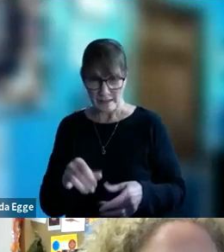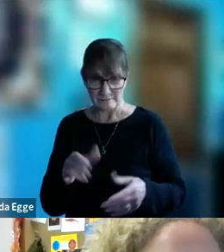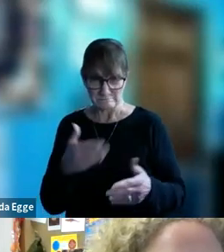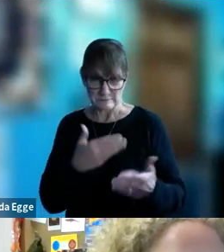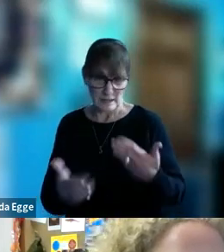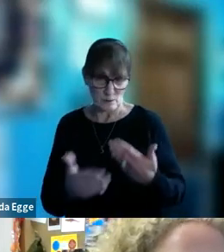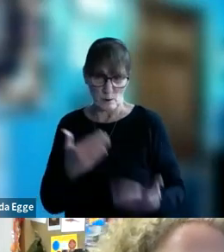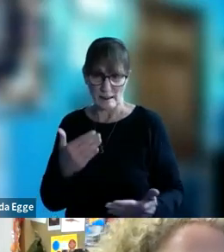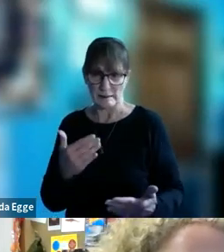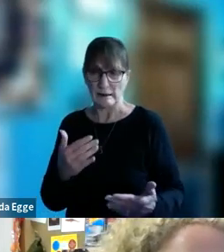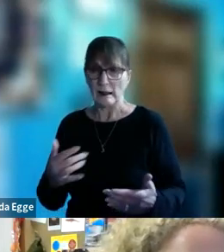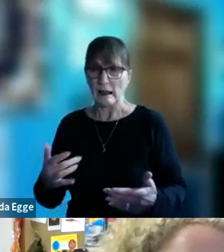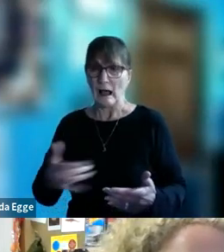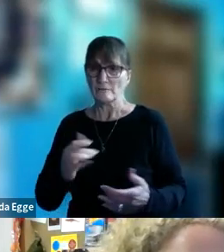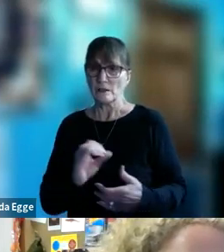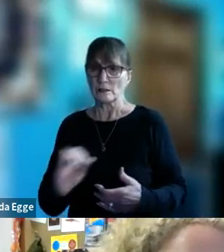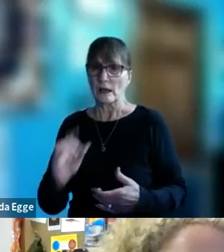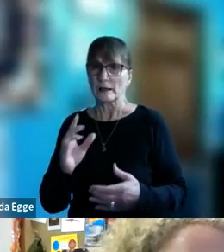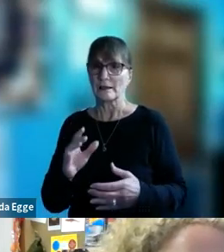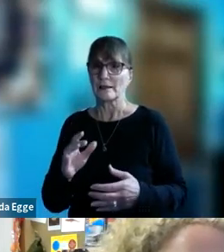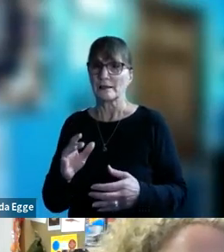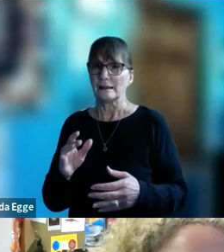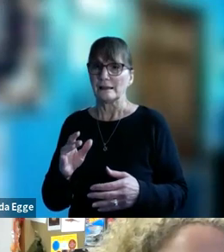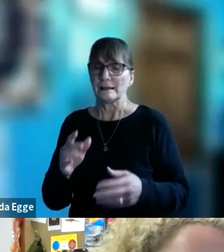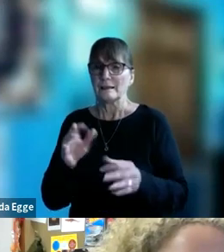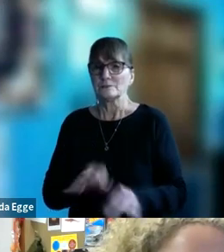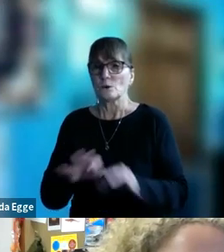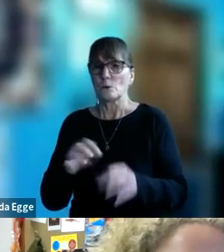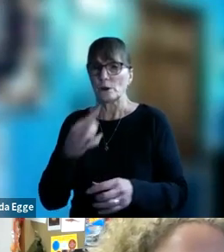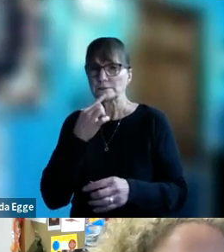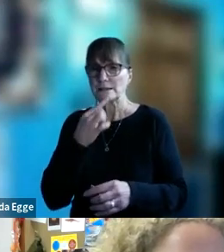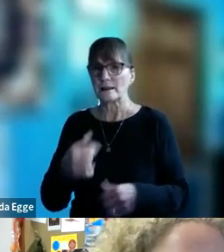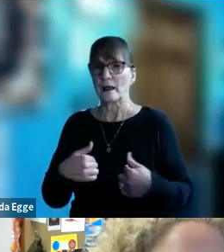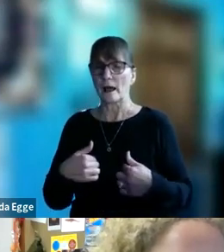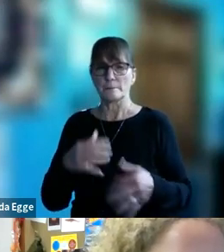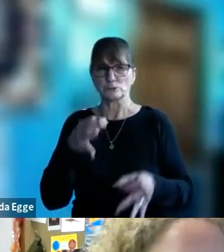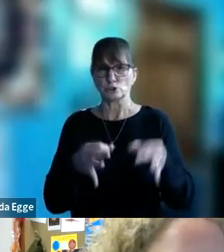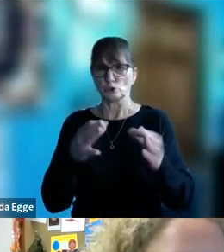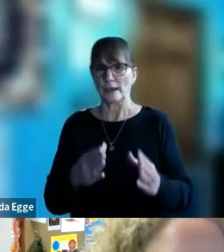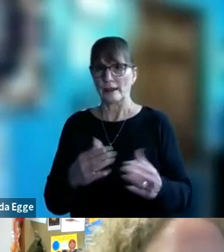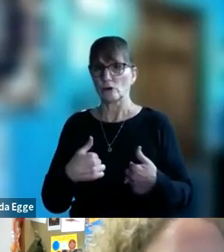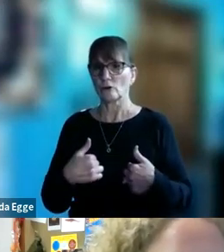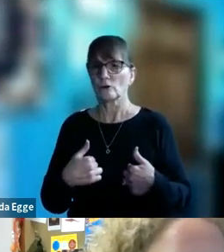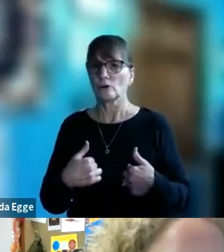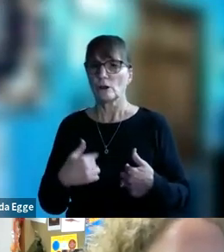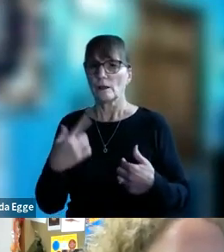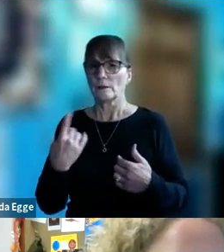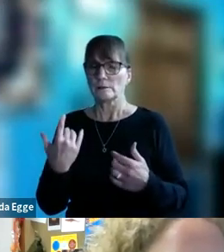Y siento que probablemente valga la pena afirmar eso. Yo misma he adjudicado literalmente miles de casos.